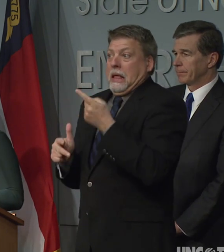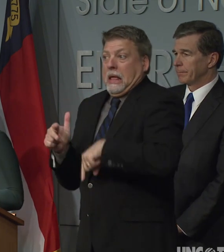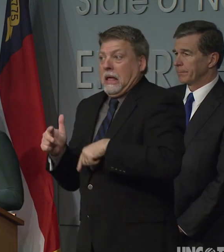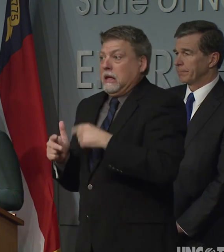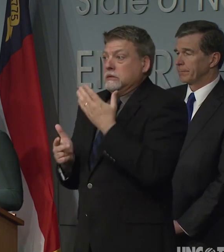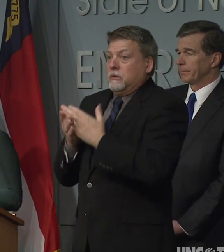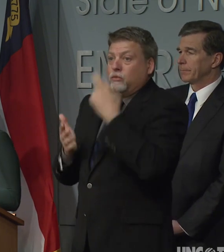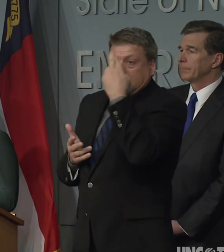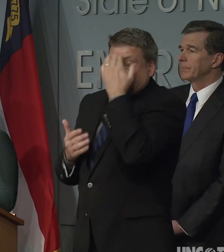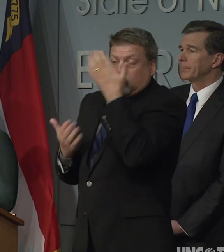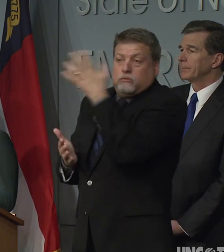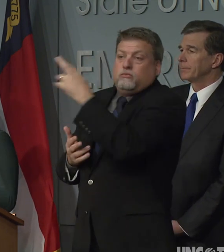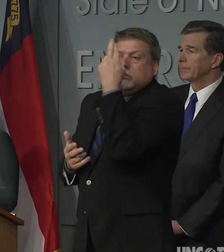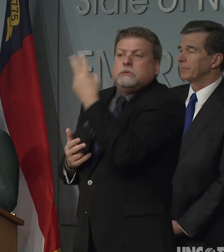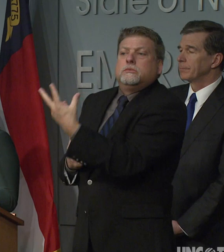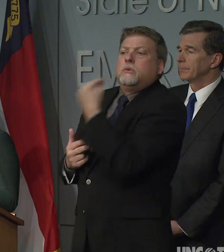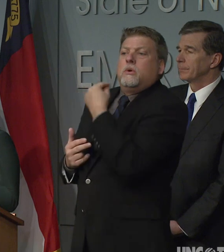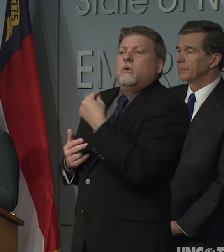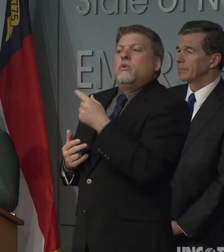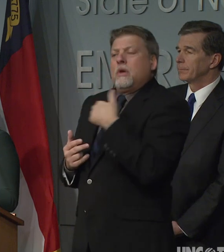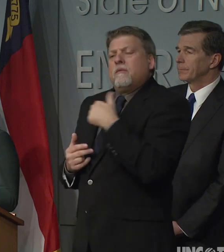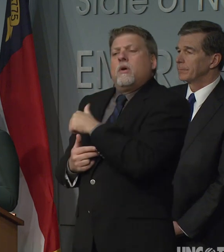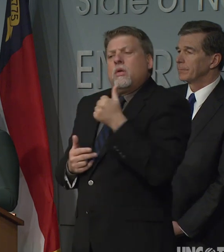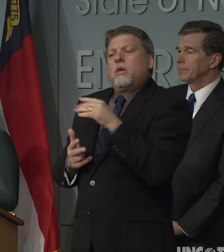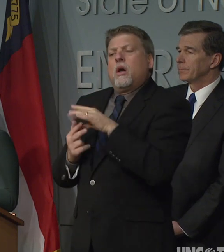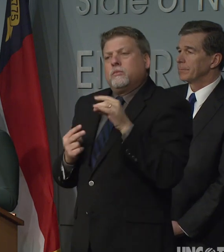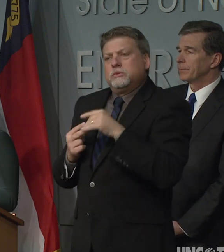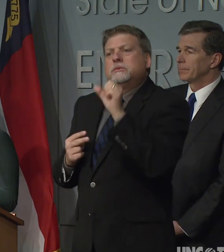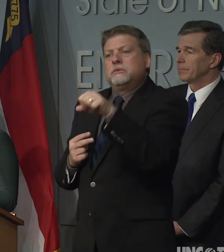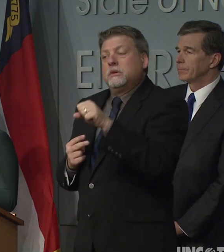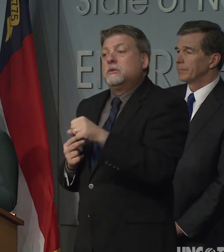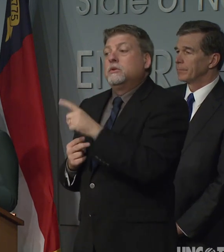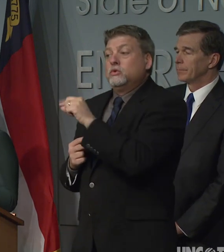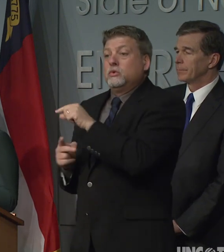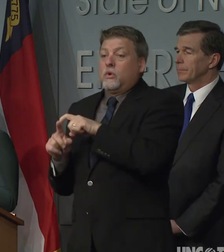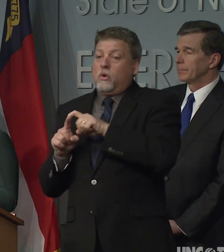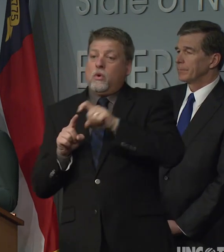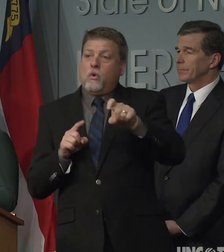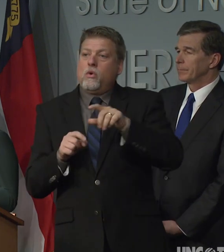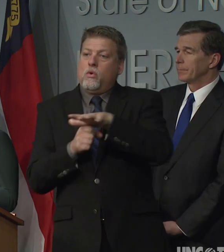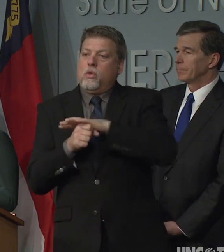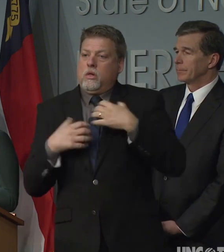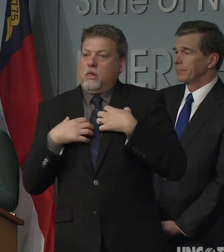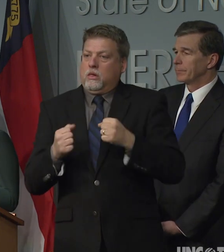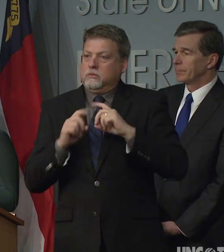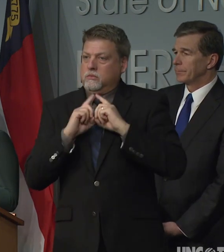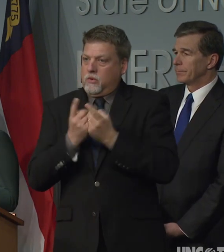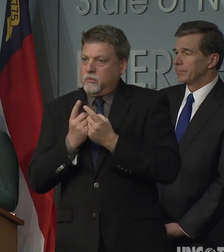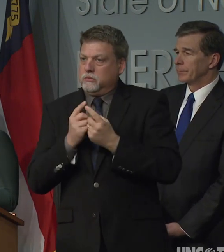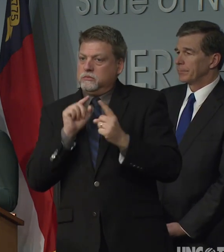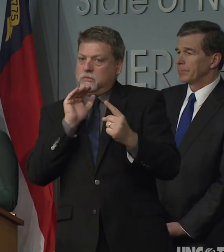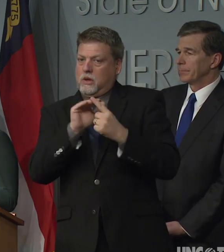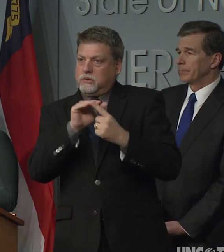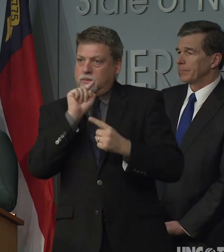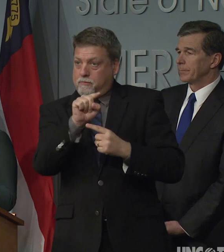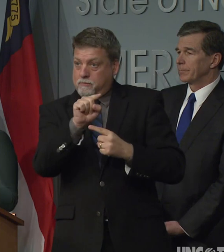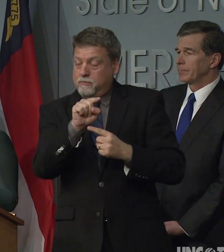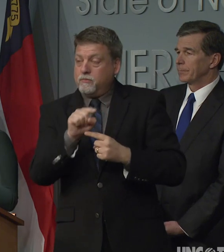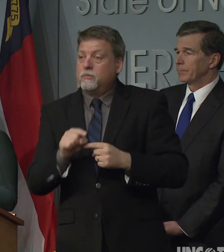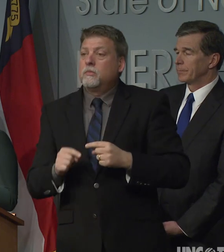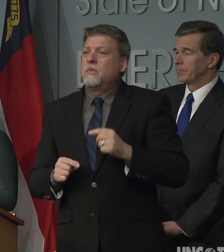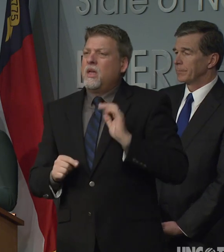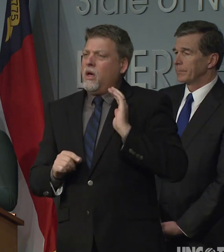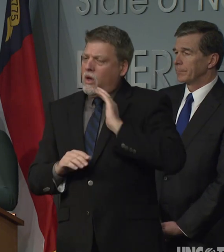Su capacidad es limitada y en su clínica hay un para gestionen opciones si primera llamar al departamento en San